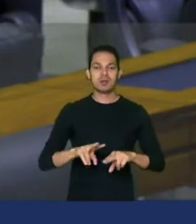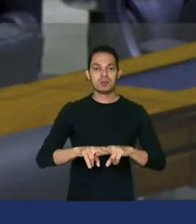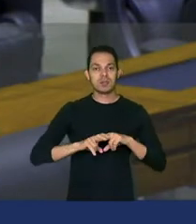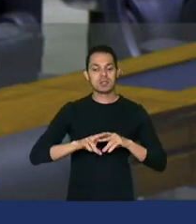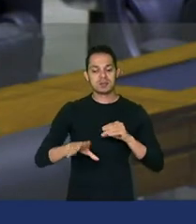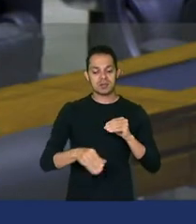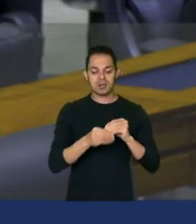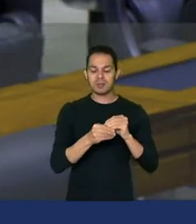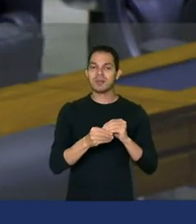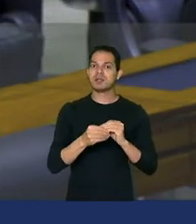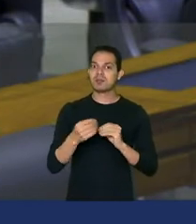PAÍS E AGORA SE BUSCA FLEXIBILIZAR. POR ISSO QUE A